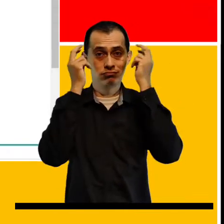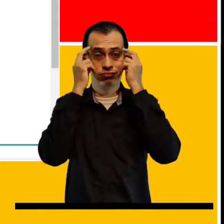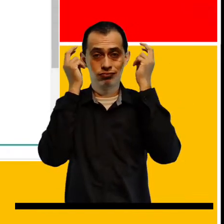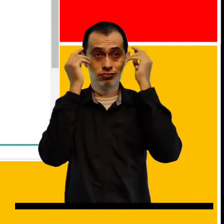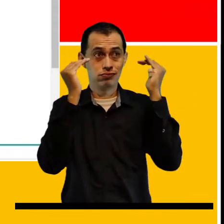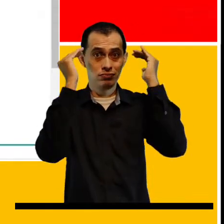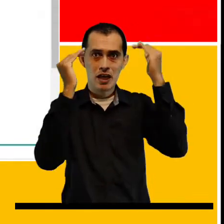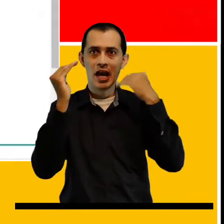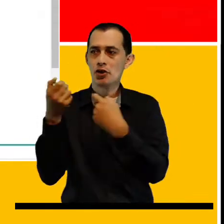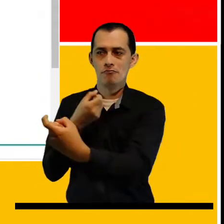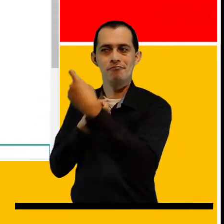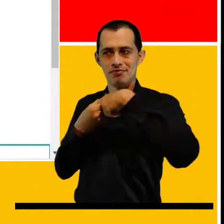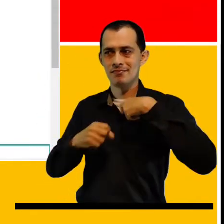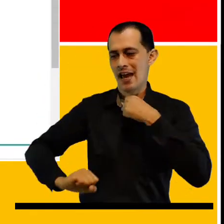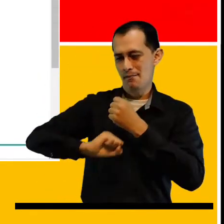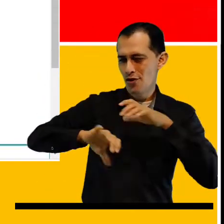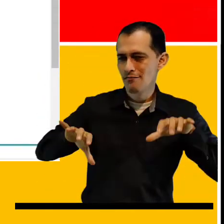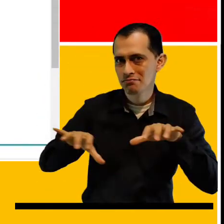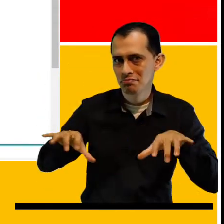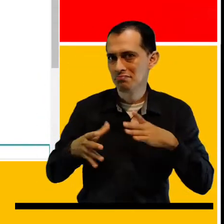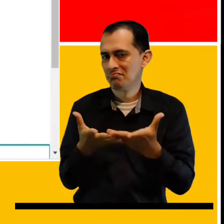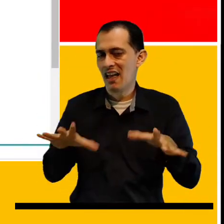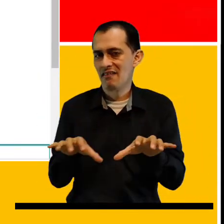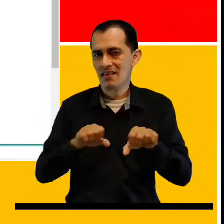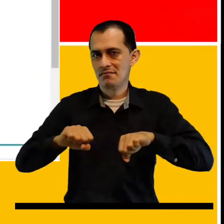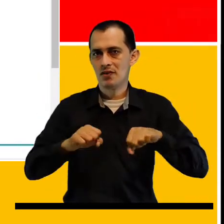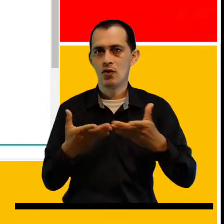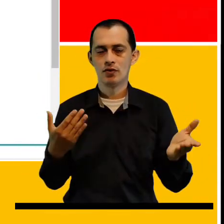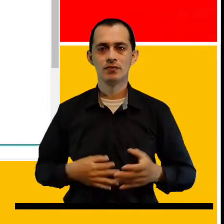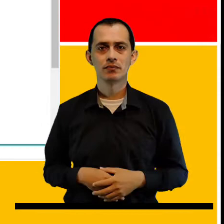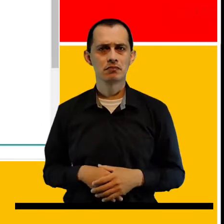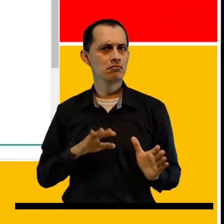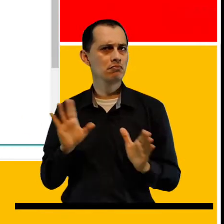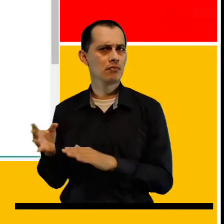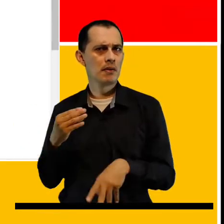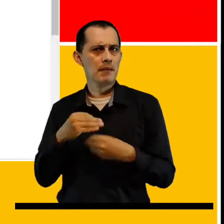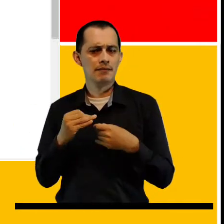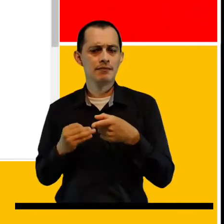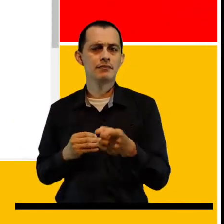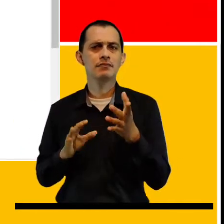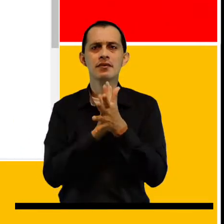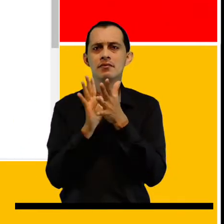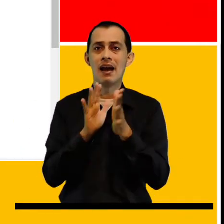en lo cotidiano. También se tiene en cuenta la producción en artes, arquitectura y diseño